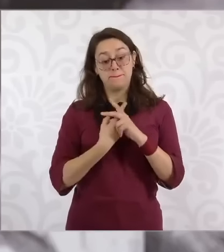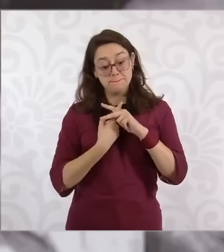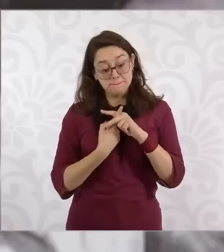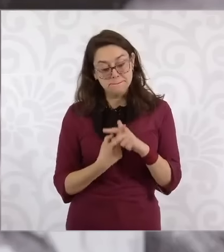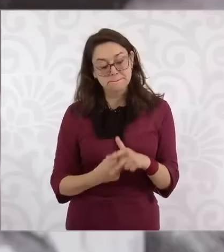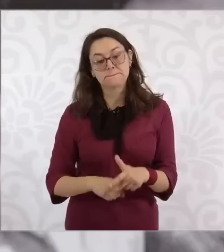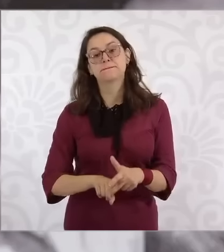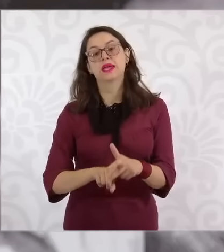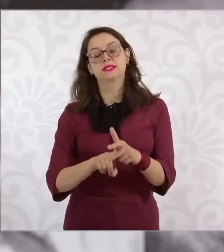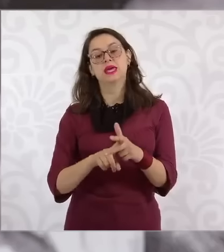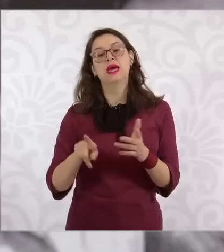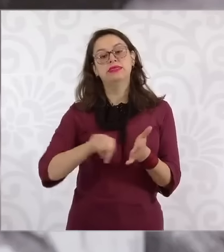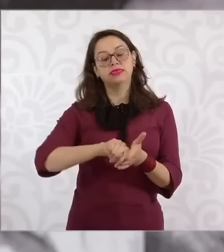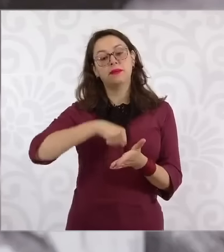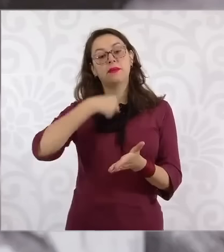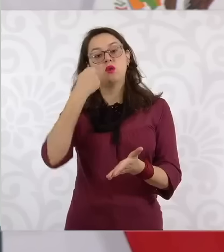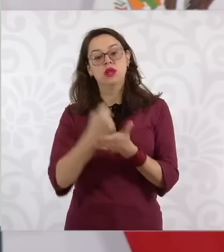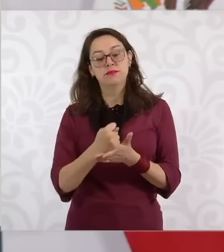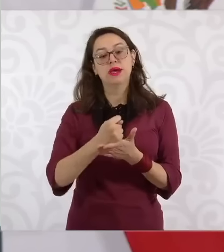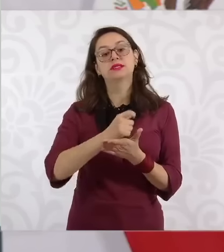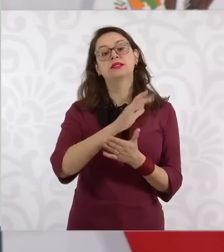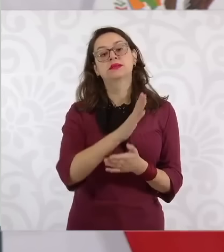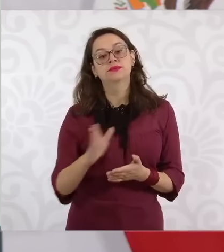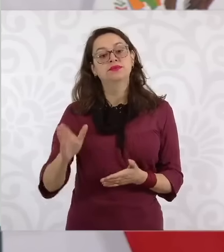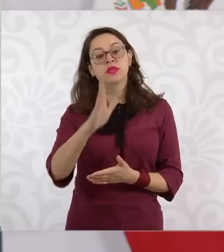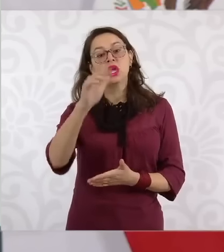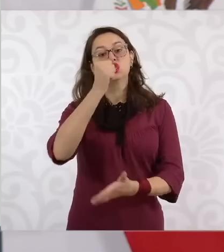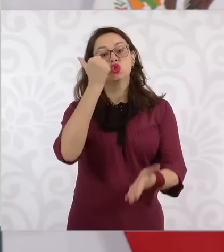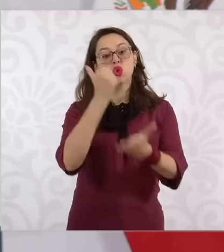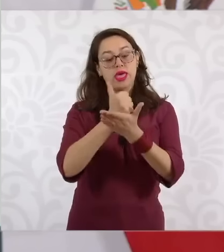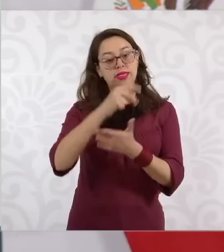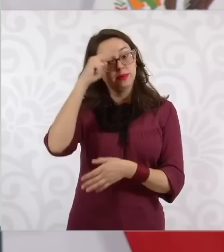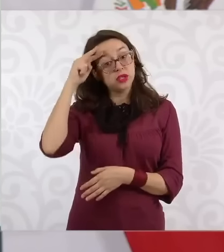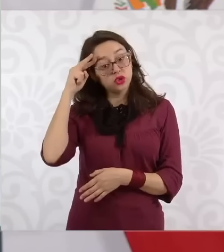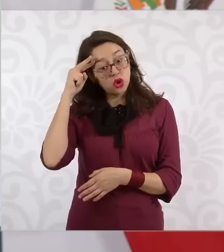sube hacia Ciudad Victoria y luego sigue por varios trayectos para llevar a Reyosa. Lo que